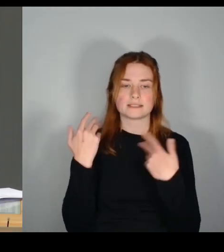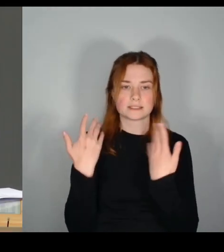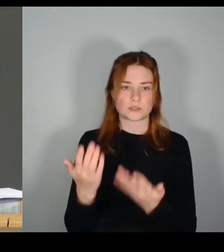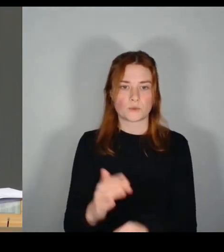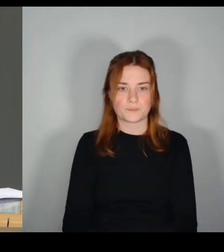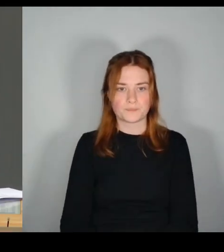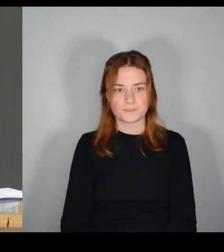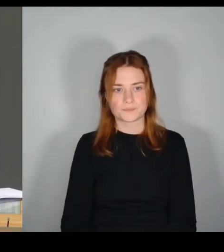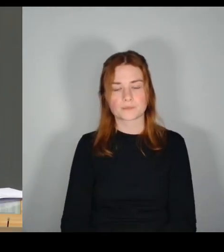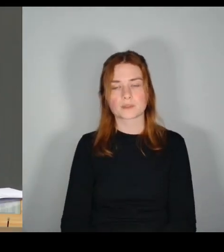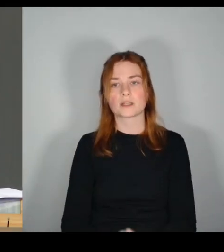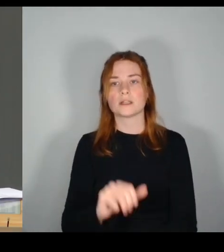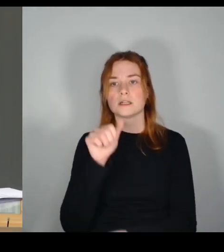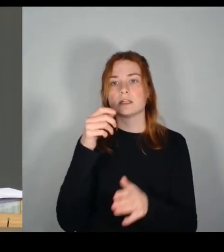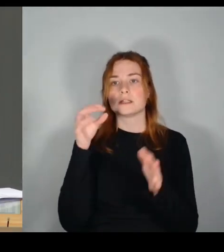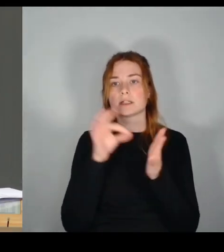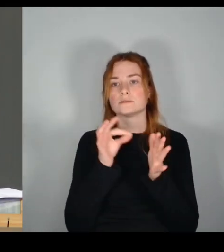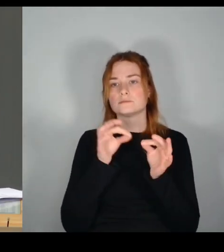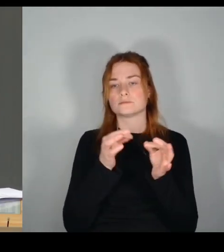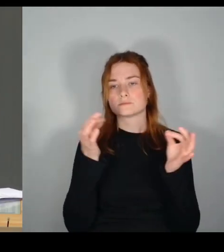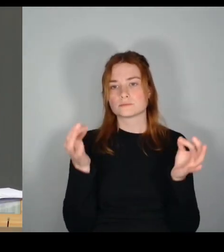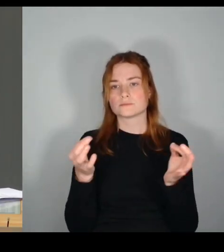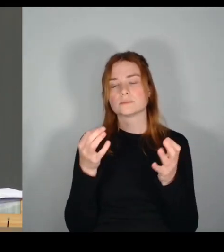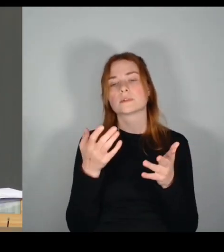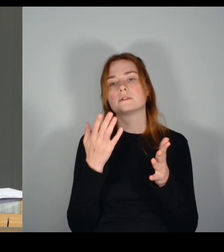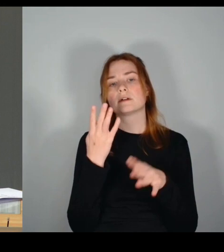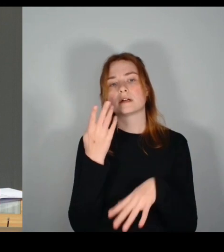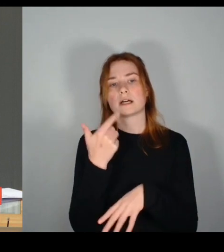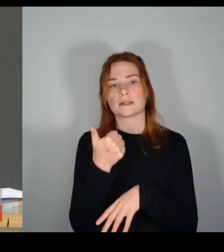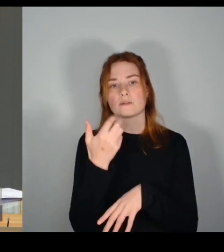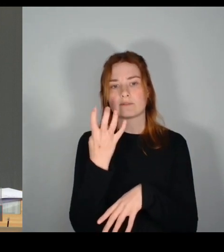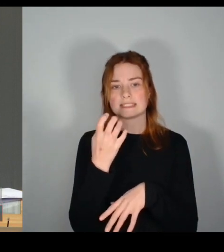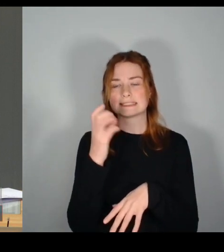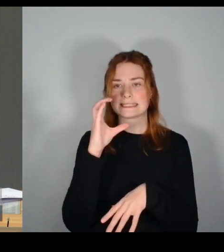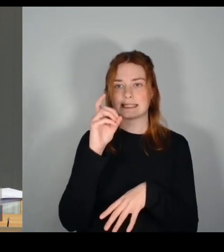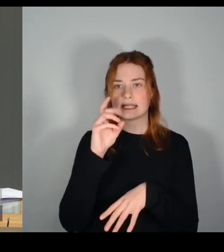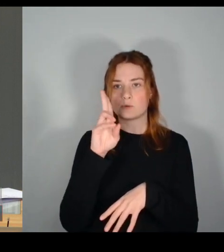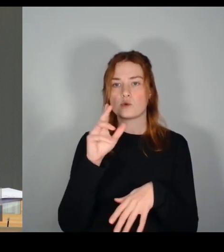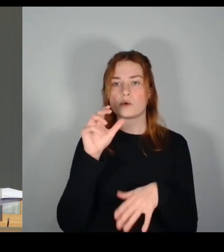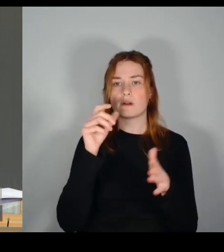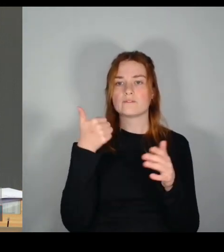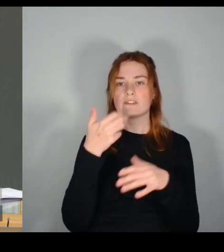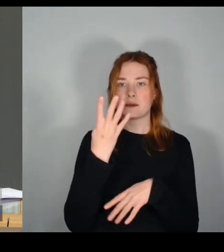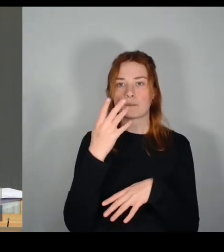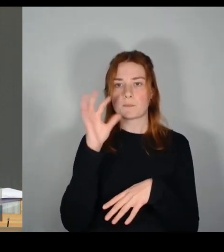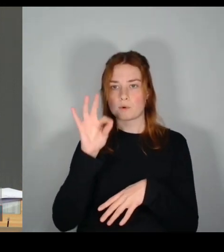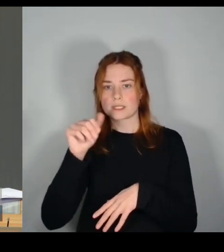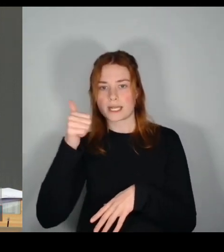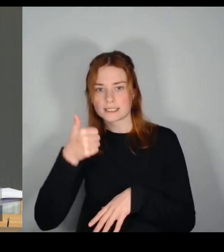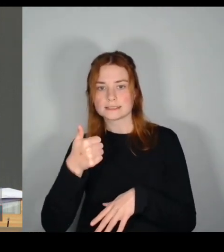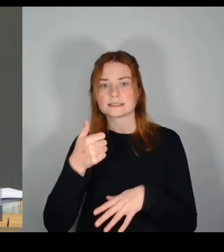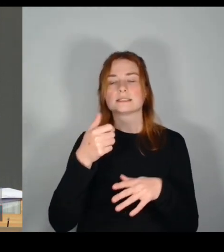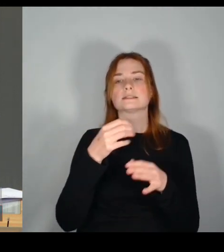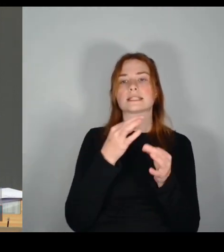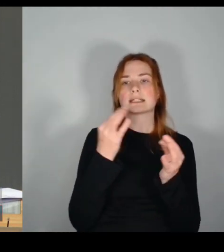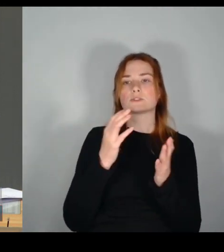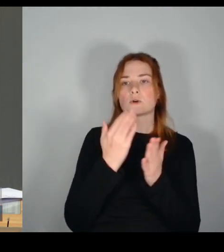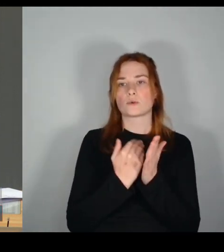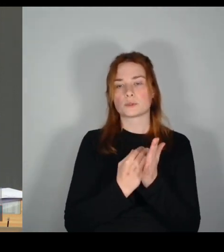4:01, und ich rufe auf den Tagesordnungspunkt 42, Das ist ein Antrag der Fraktionen von Bündnis 90 Die Grünen und Linken auf